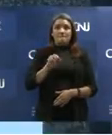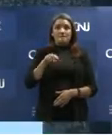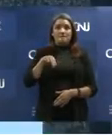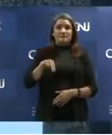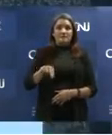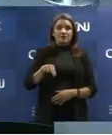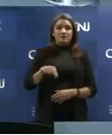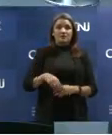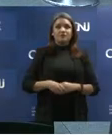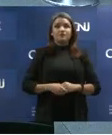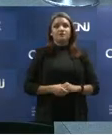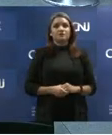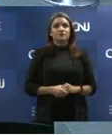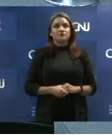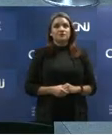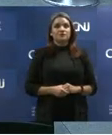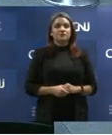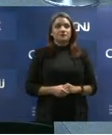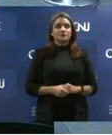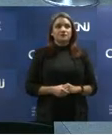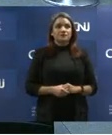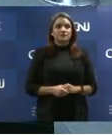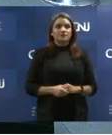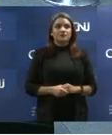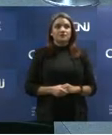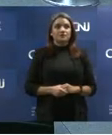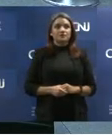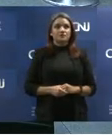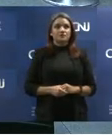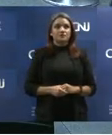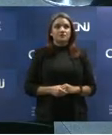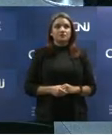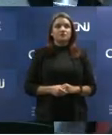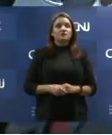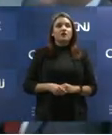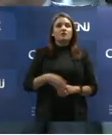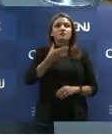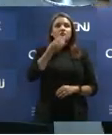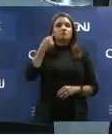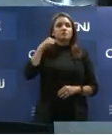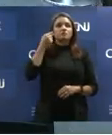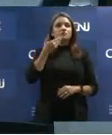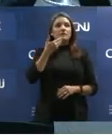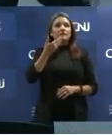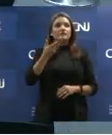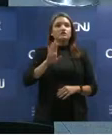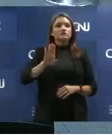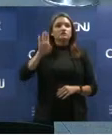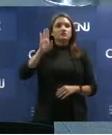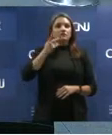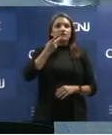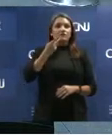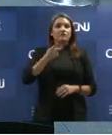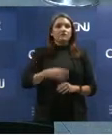Excelência, a defesa gostaria de sustar um questão de ordem. Pois não, doutor.